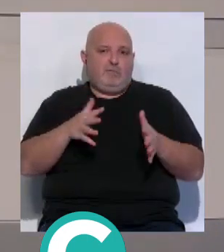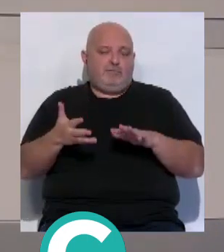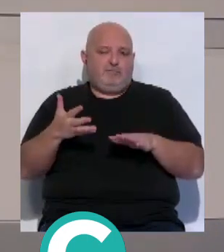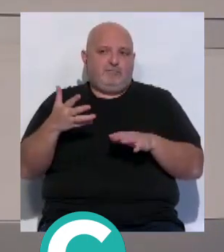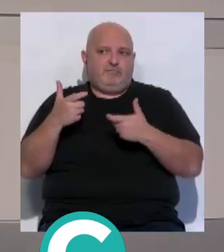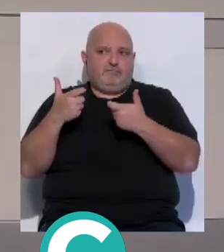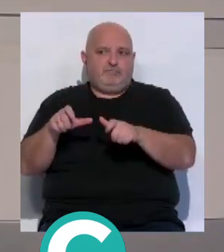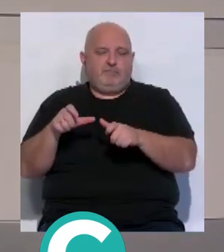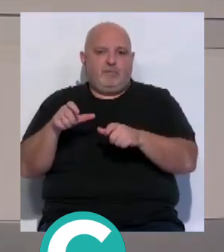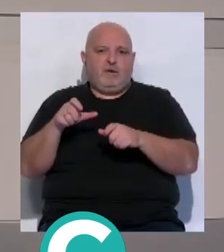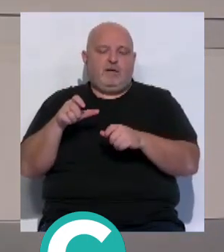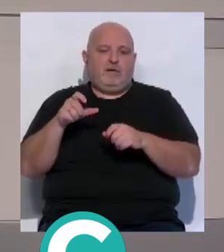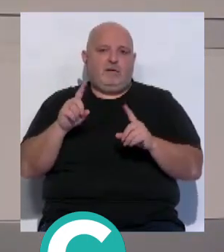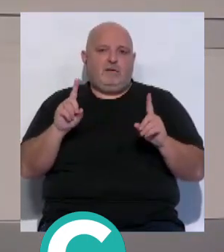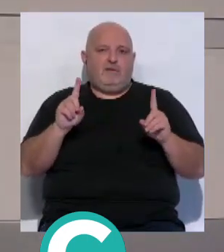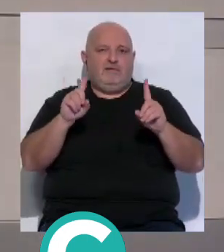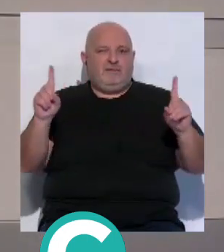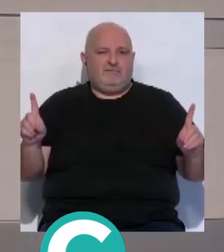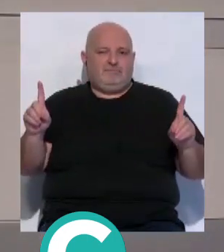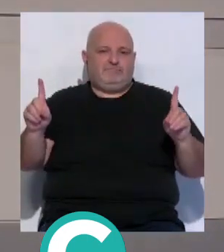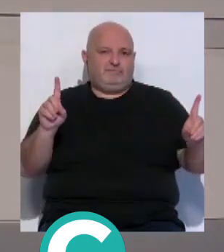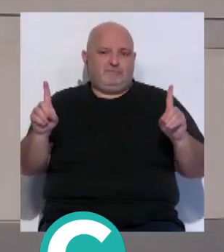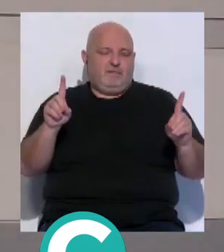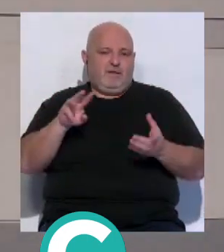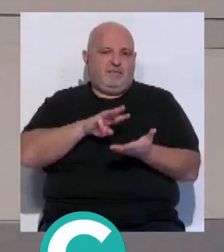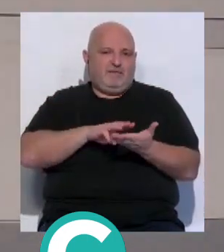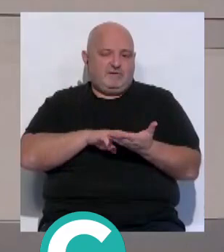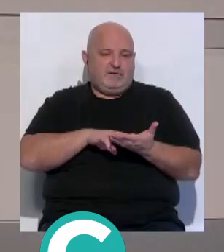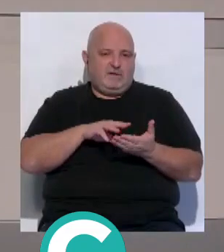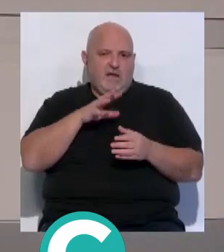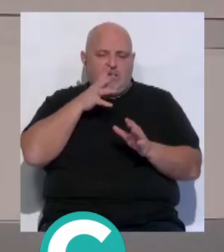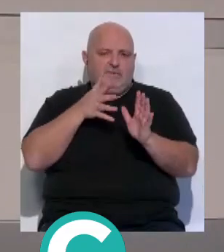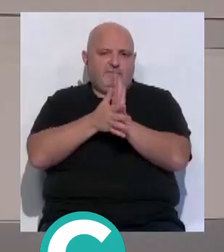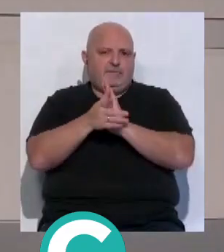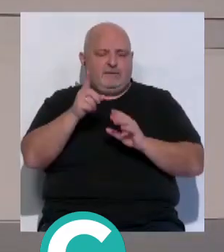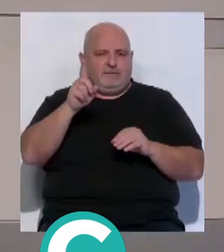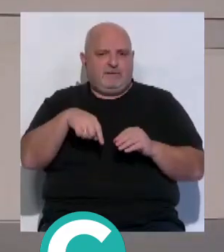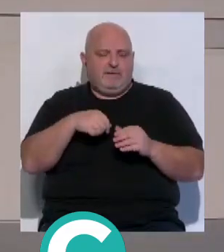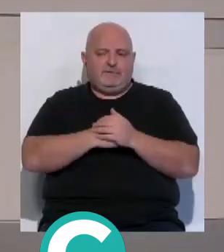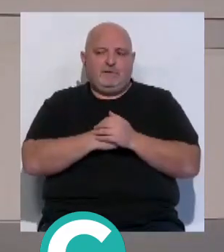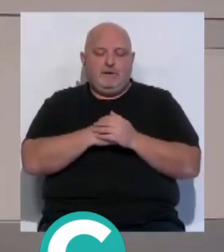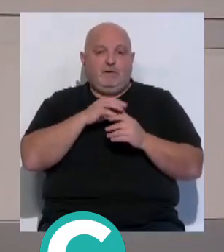con los punta como con la línea defensiva que ya entraremos también en materia porque los que nos